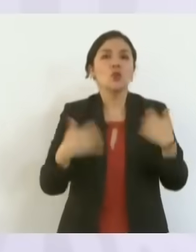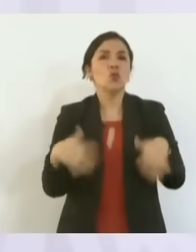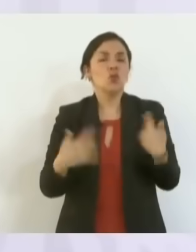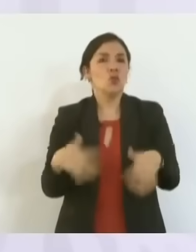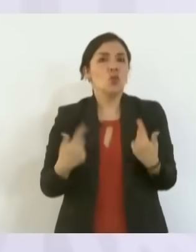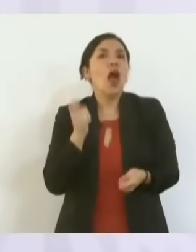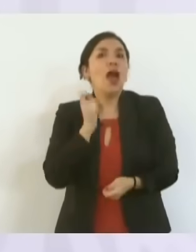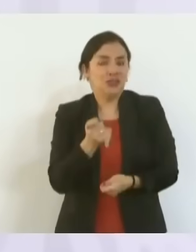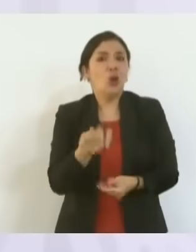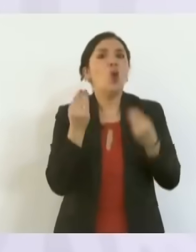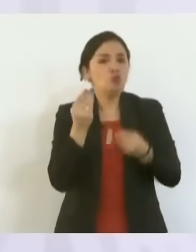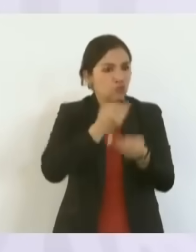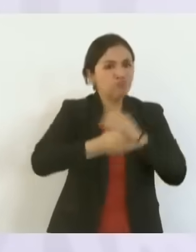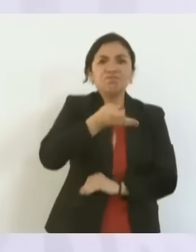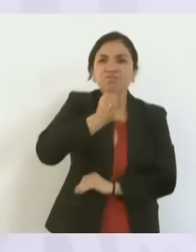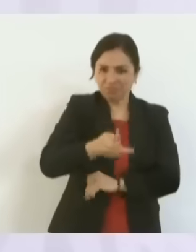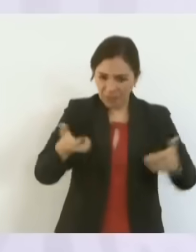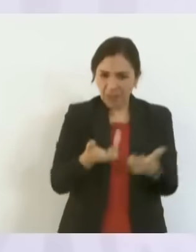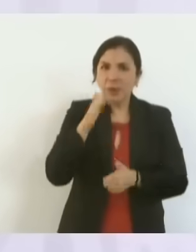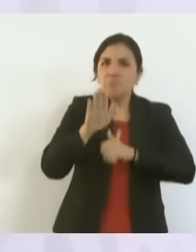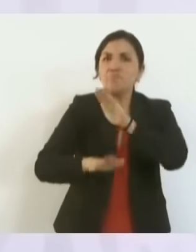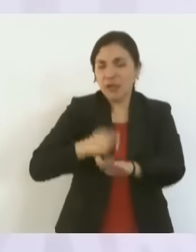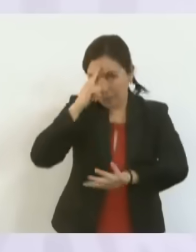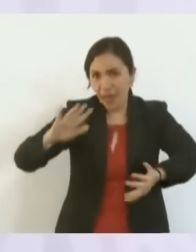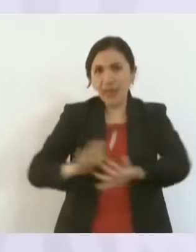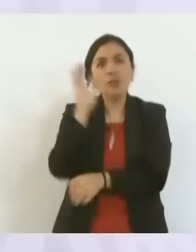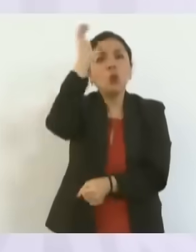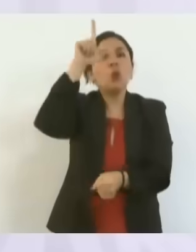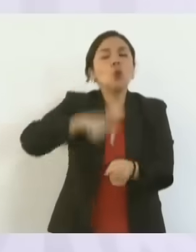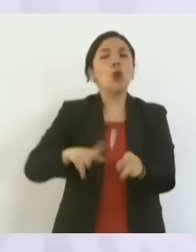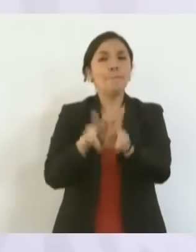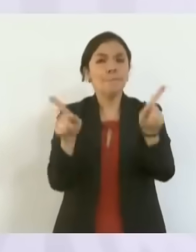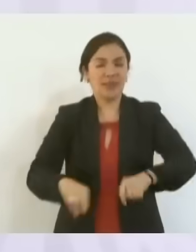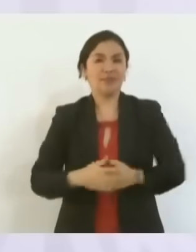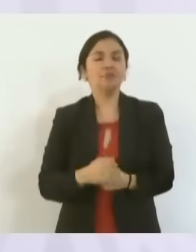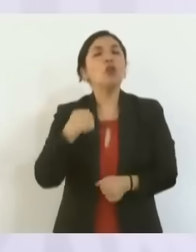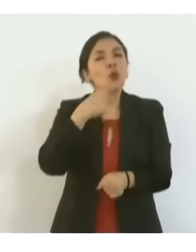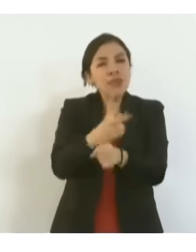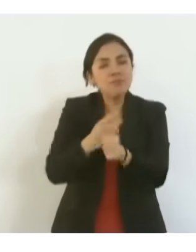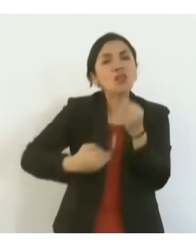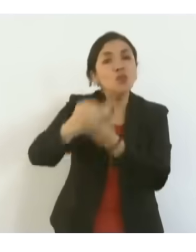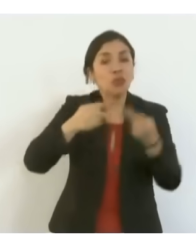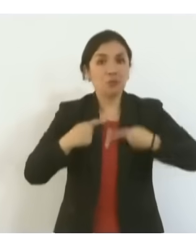que estamos dando para construir la cultura de paz. Las y los invito a seguir esta convocatoria